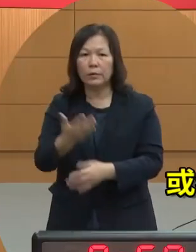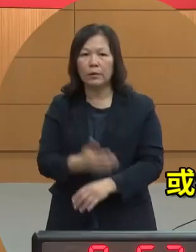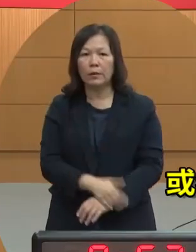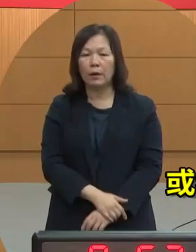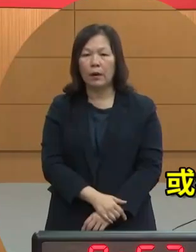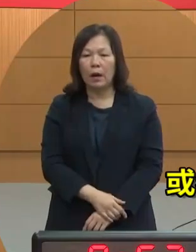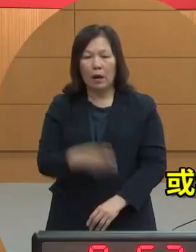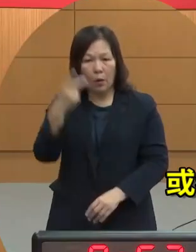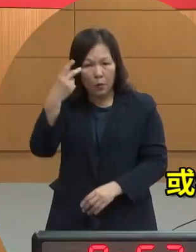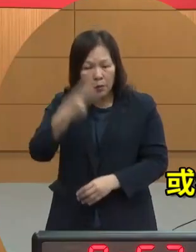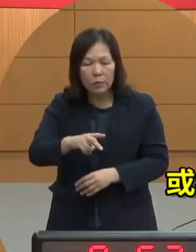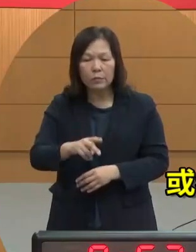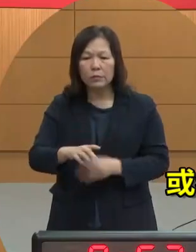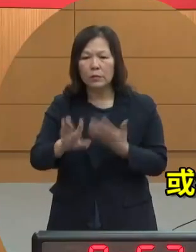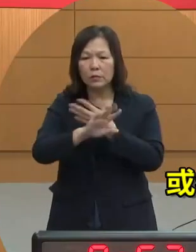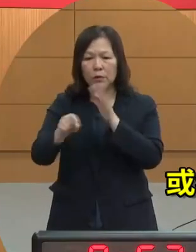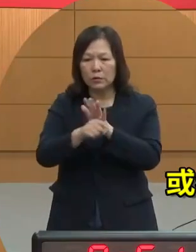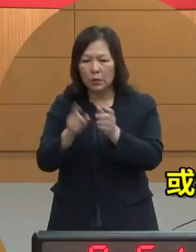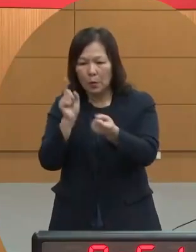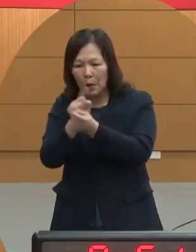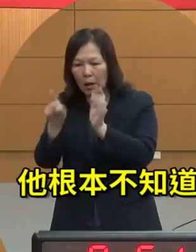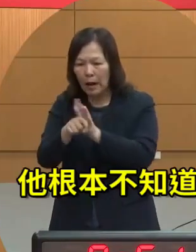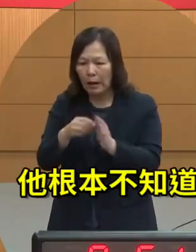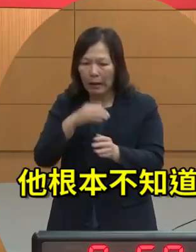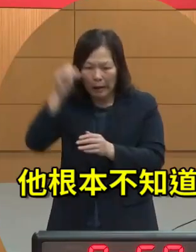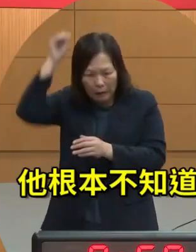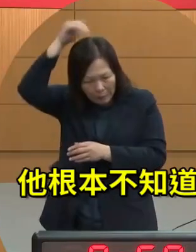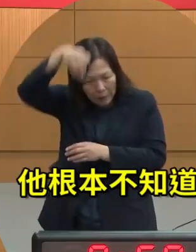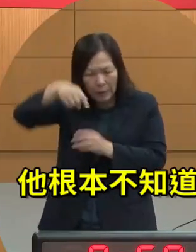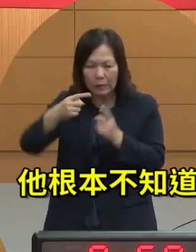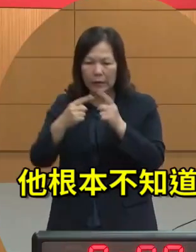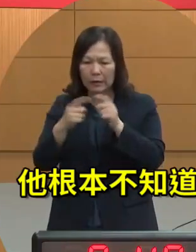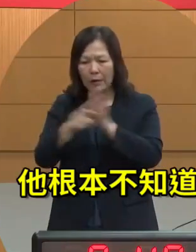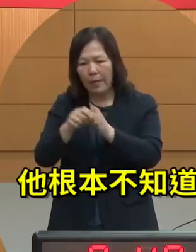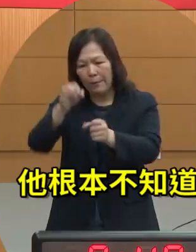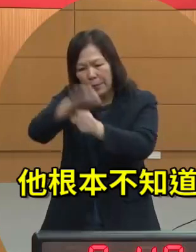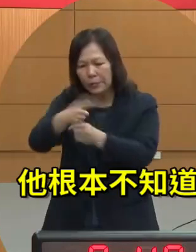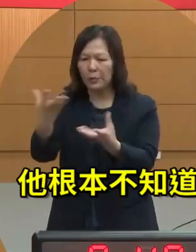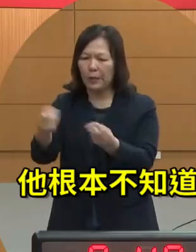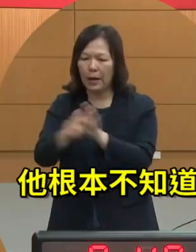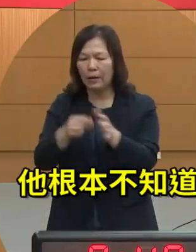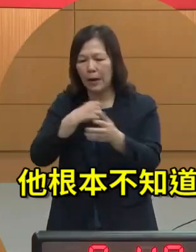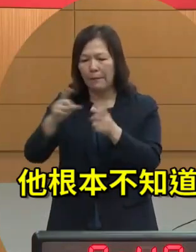或者有一些 不識字的人 他根本不知道有這個補助 然後就被別人拿走了